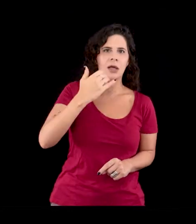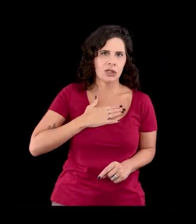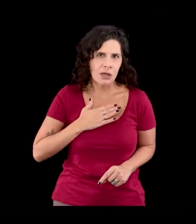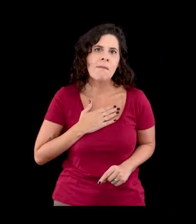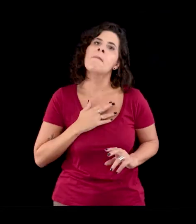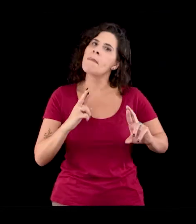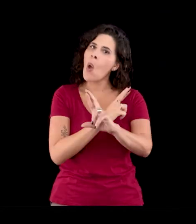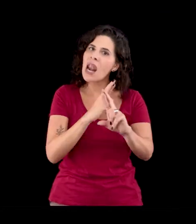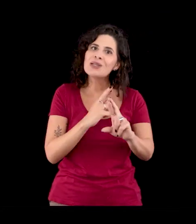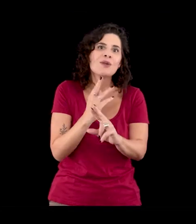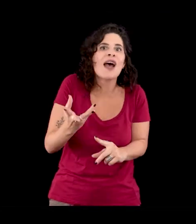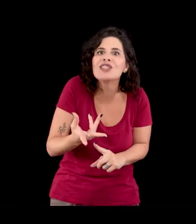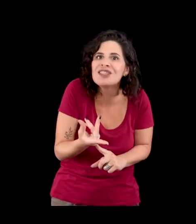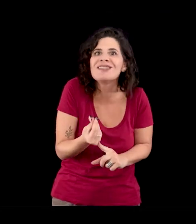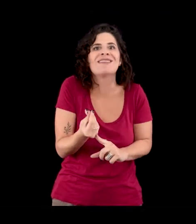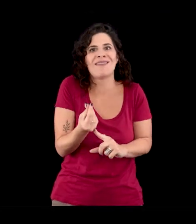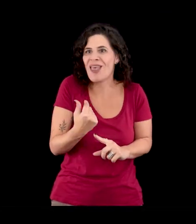porque no meu relacionamento com os artistas,